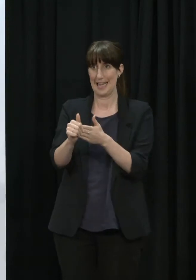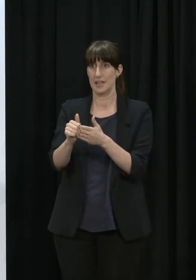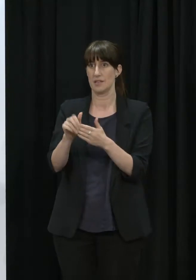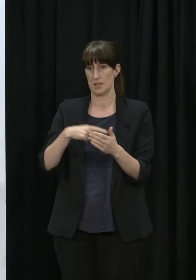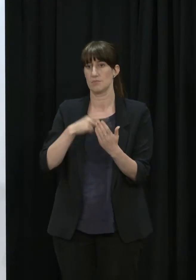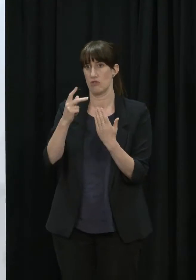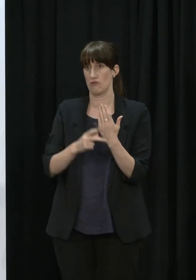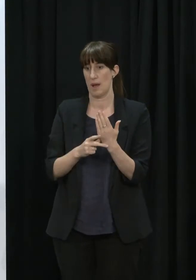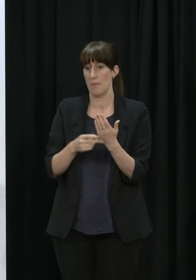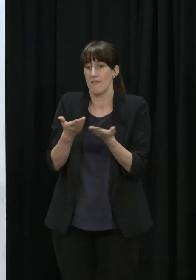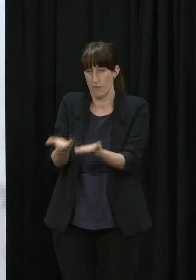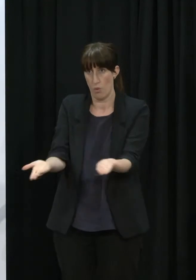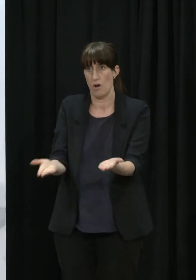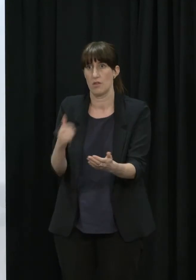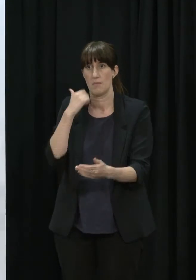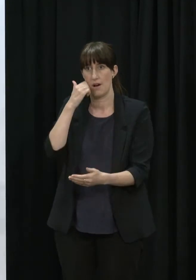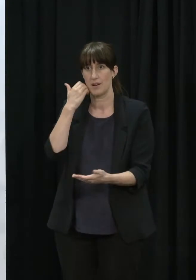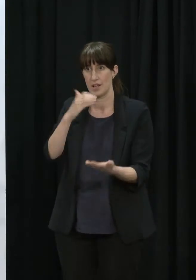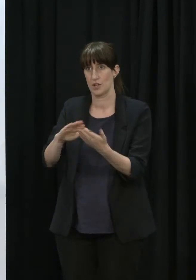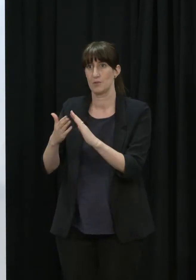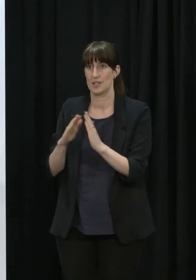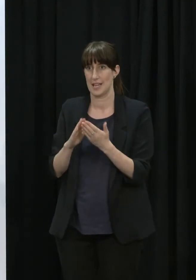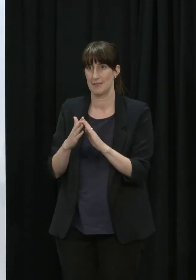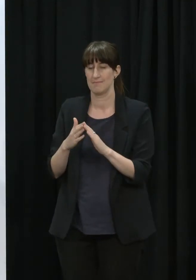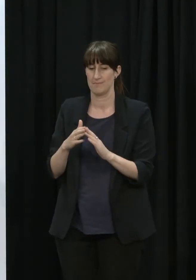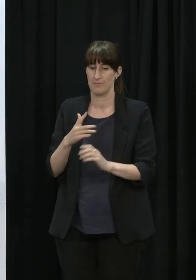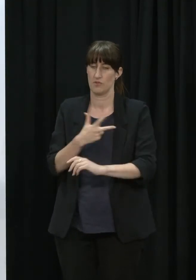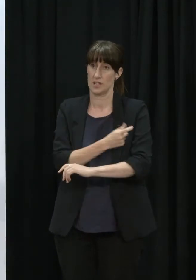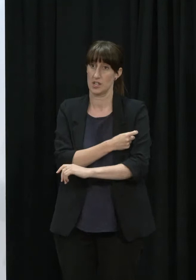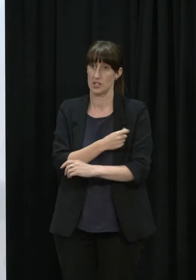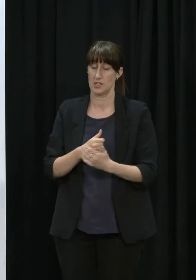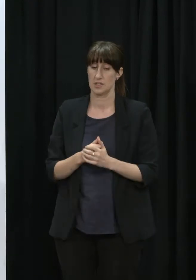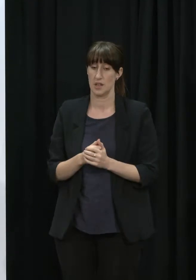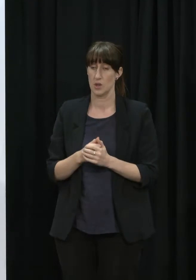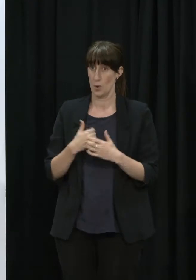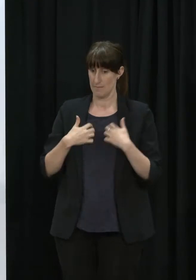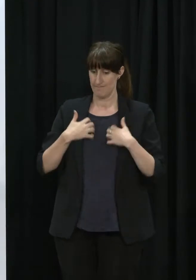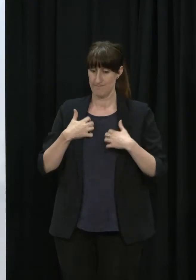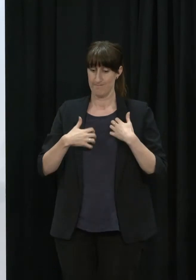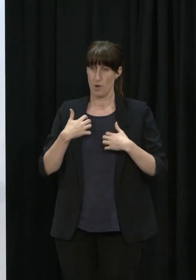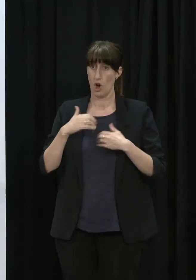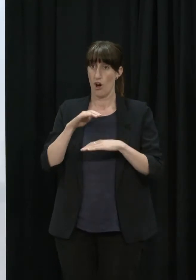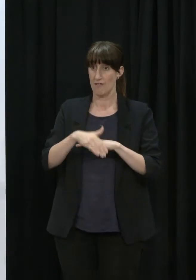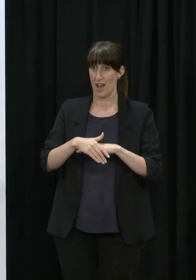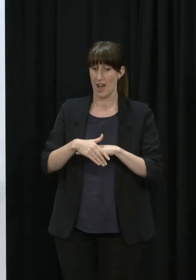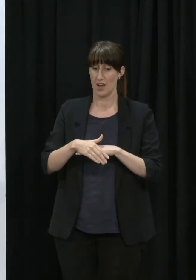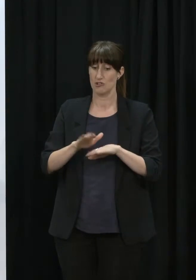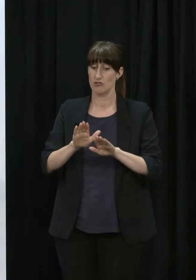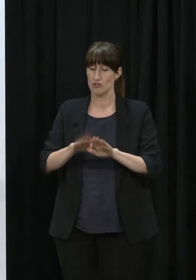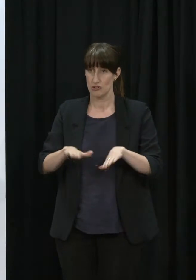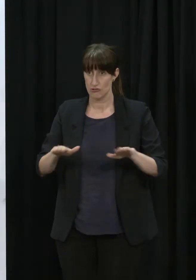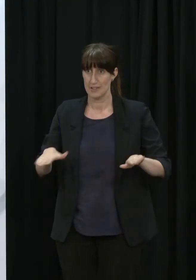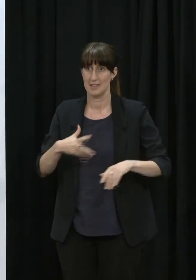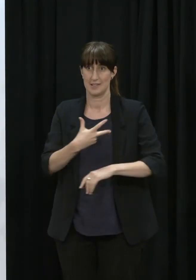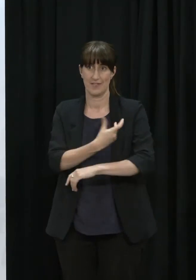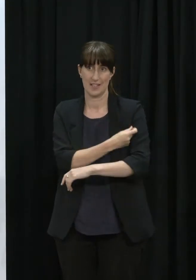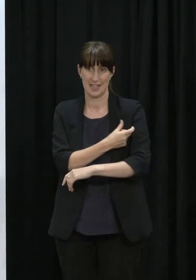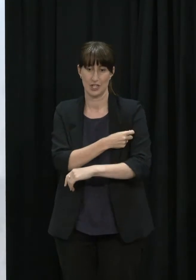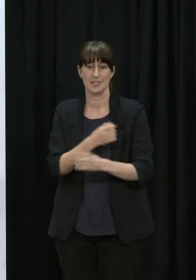tatou. I whakatenatenahia kia